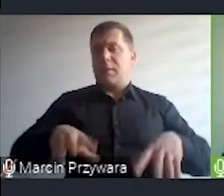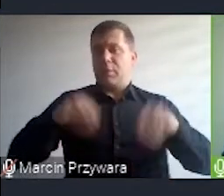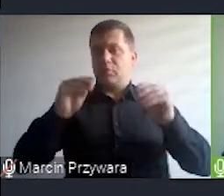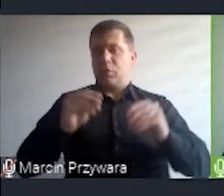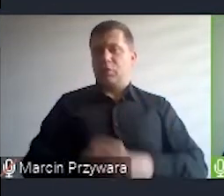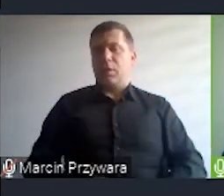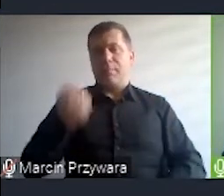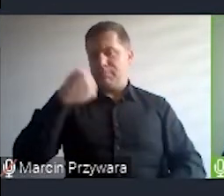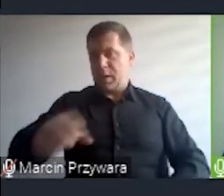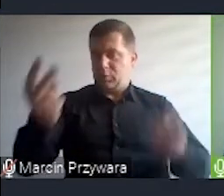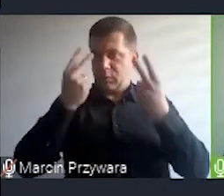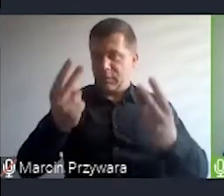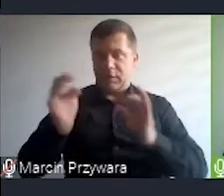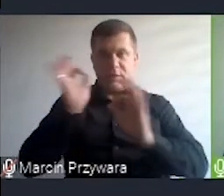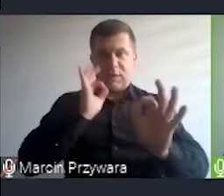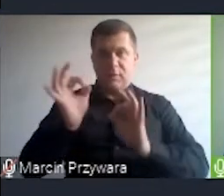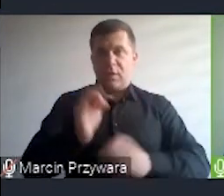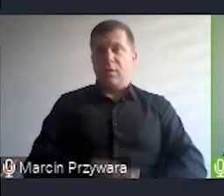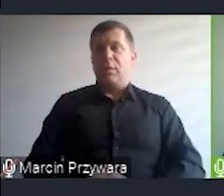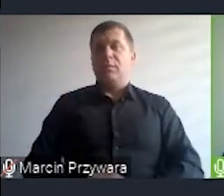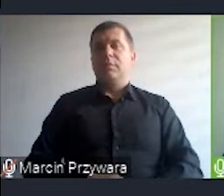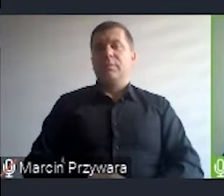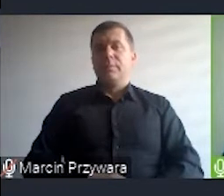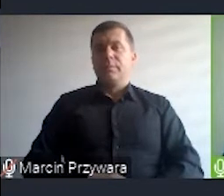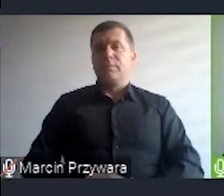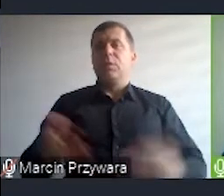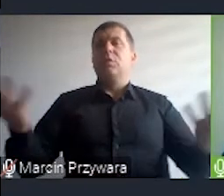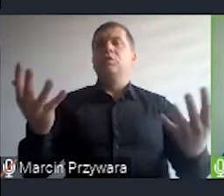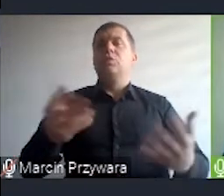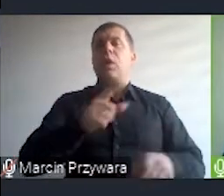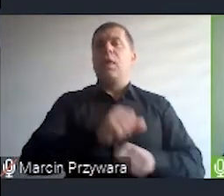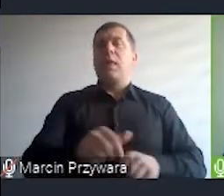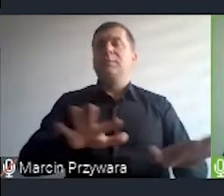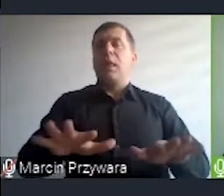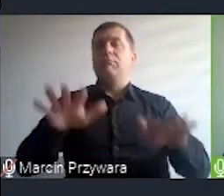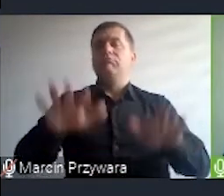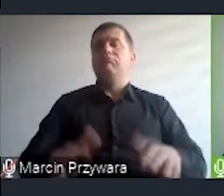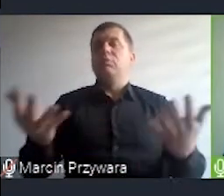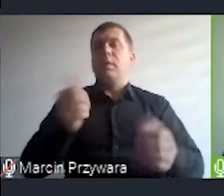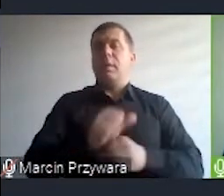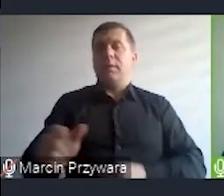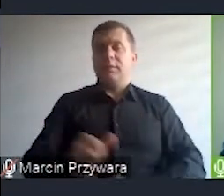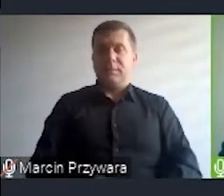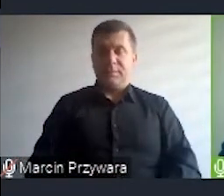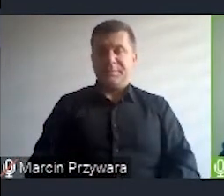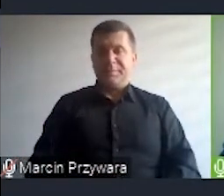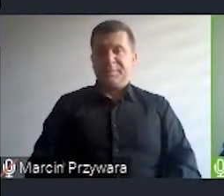i bardzo ważna informację dla kontrolerów – gdzie on się powinien znajdować.